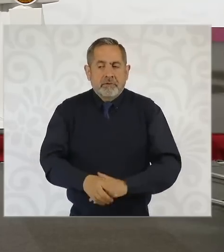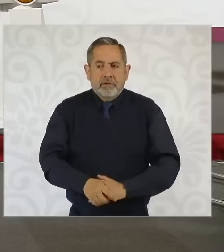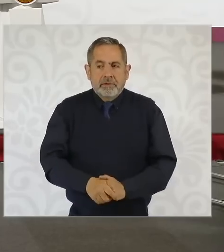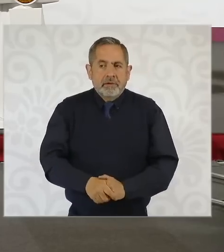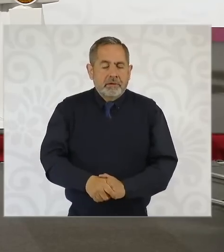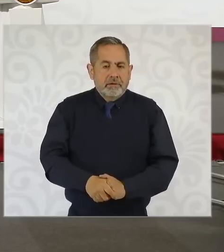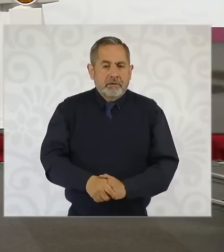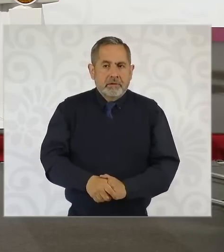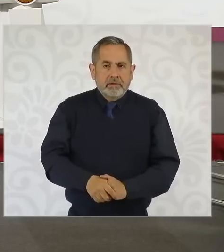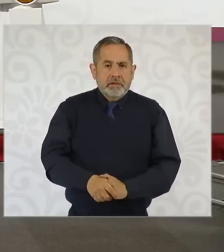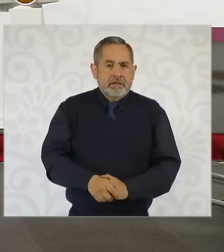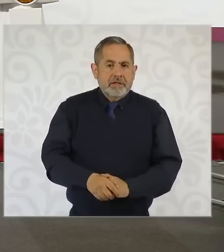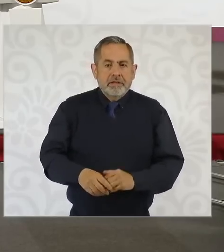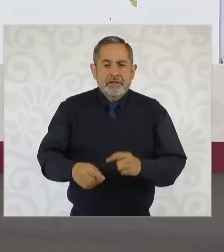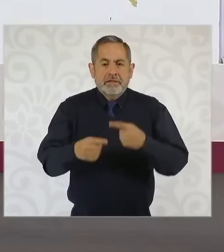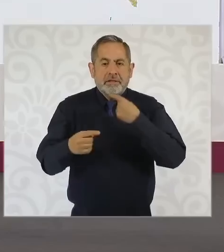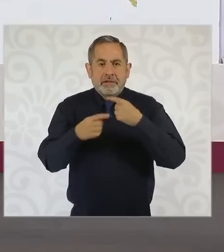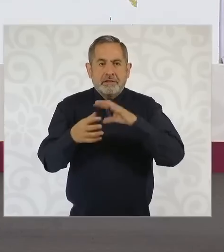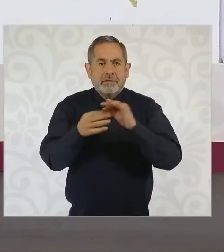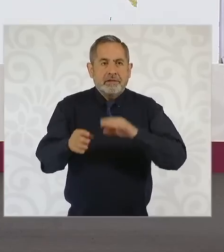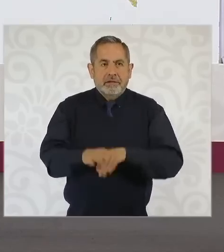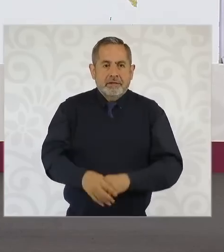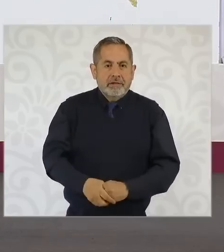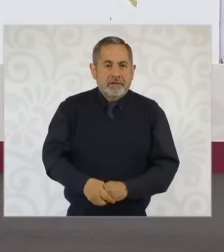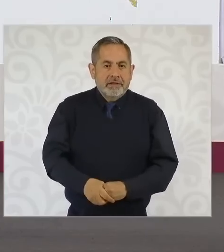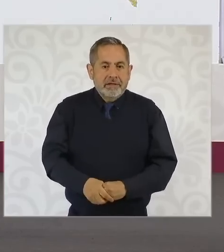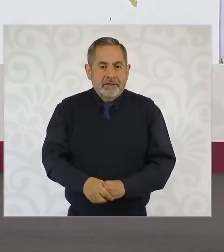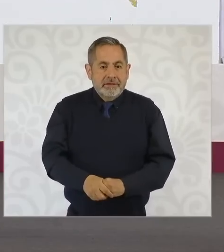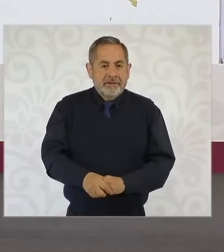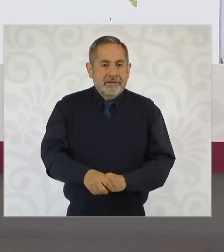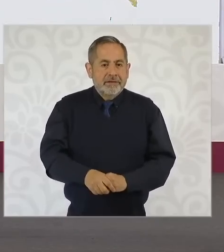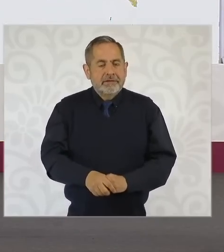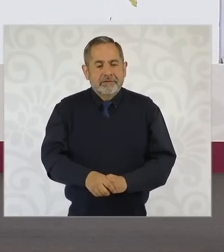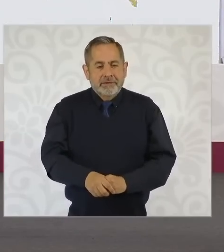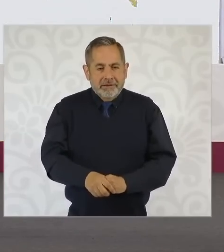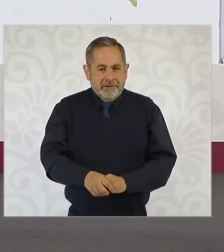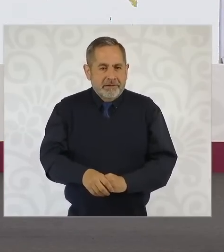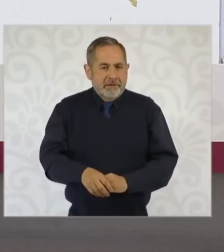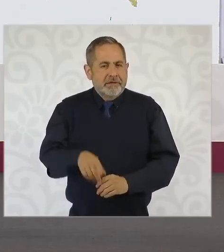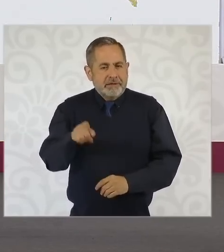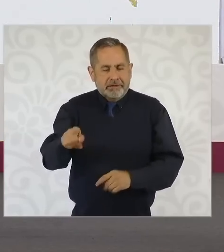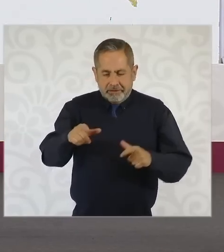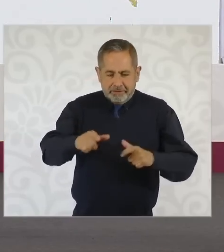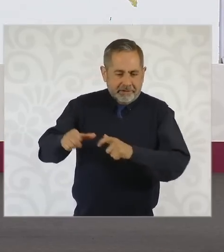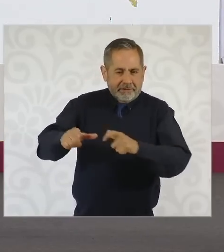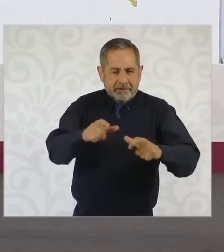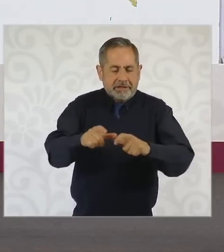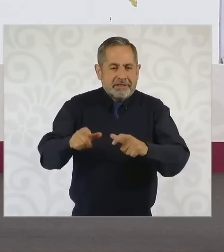en lo que denominamos conservación rutinaria que básicamente es bacho y mapeo pero que también es